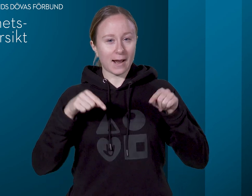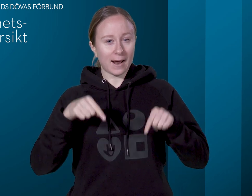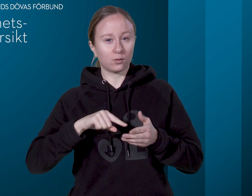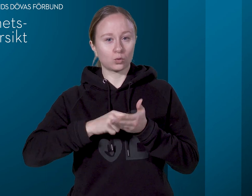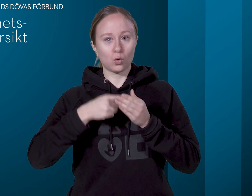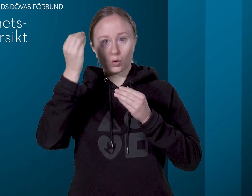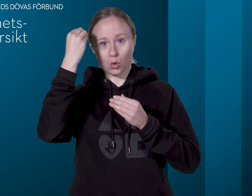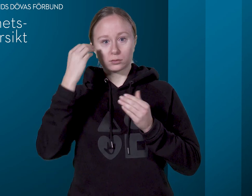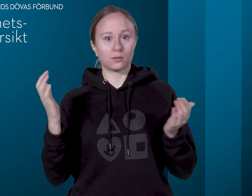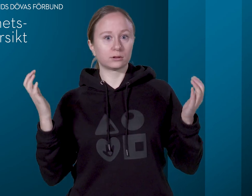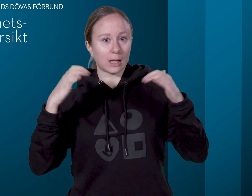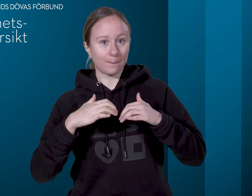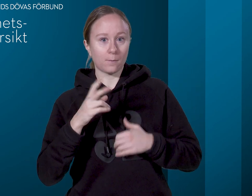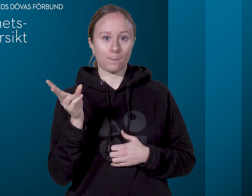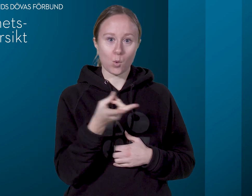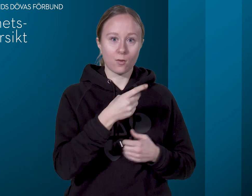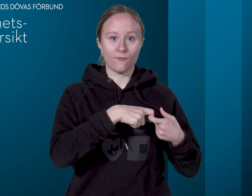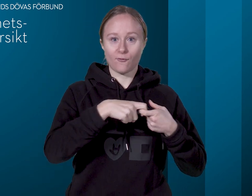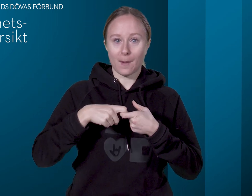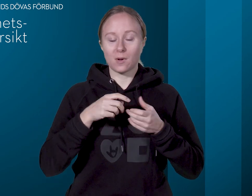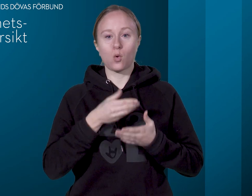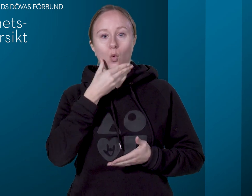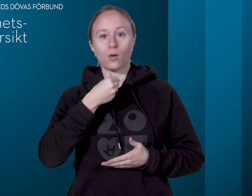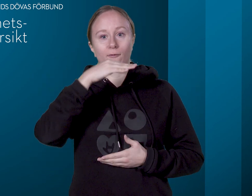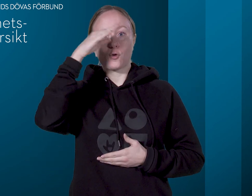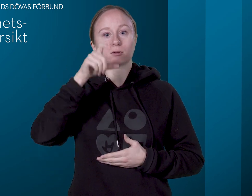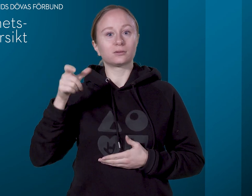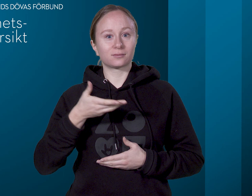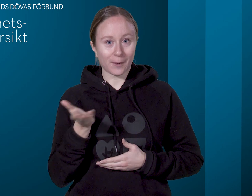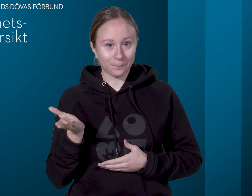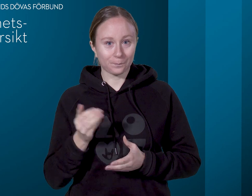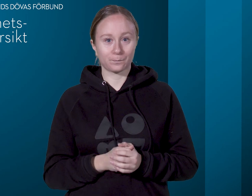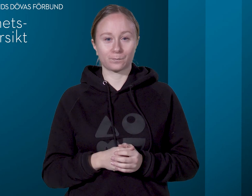Denna gång sammanförs kurs för familjer och unga vuxna.